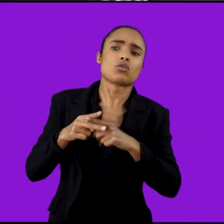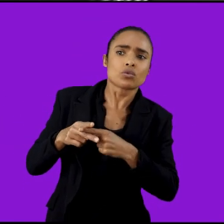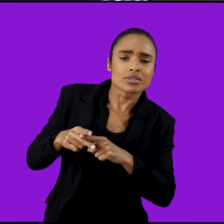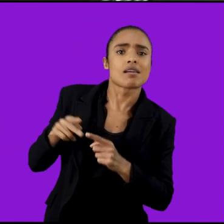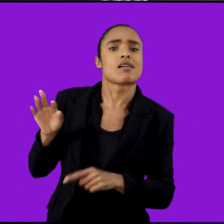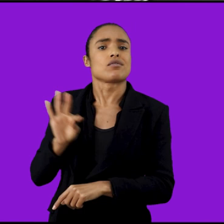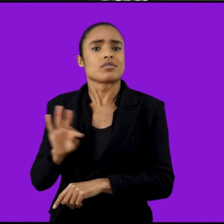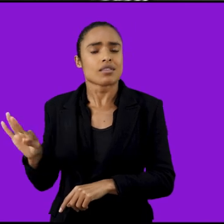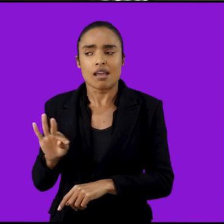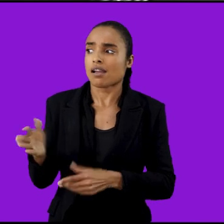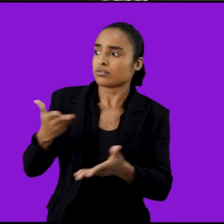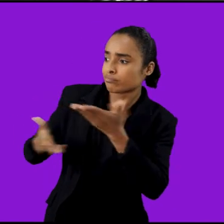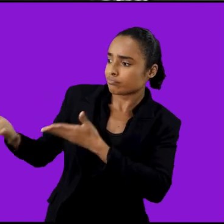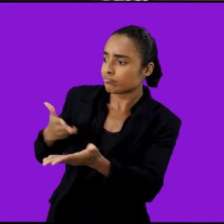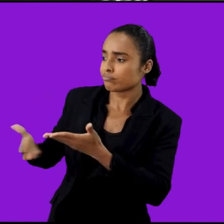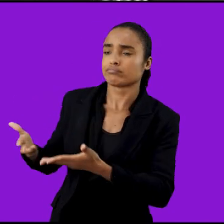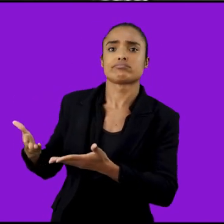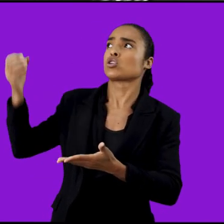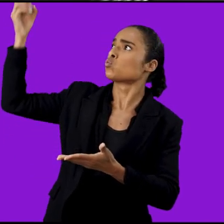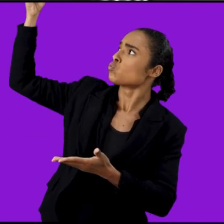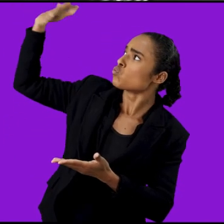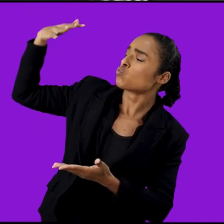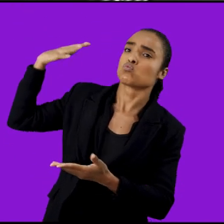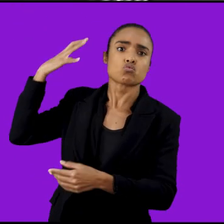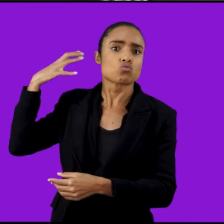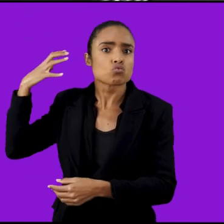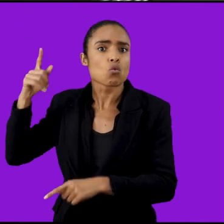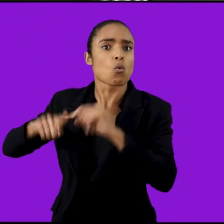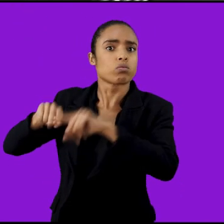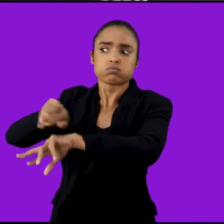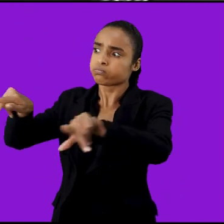Iluminação, som… Sabe? E aqui no Brasil ainda tem um certo estranhamento…